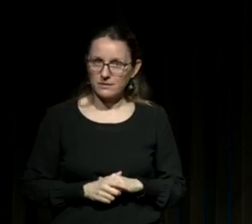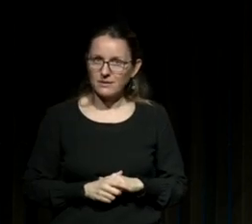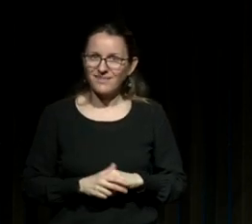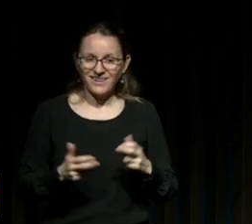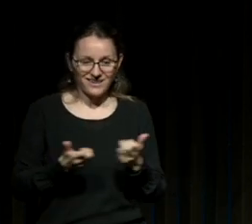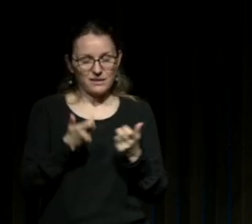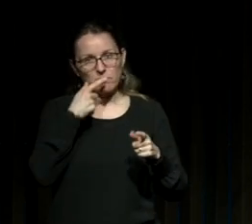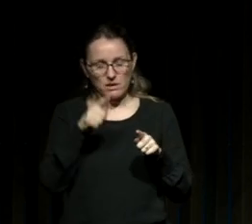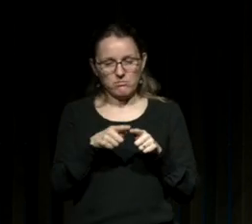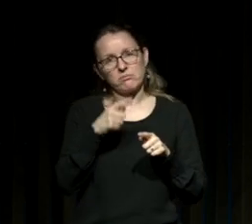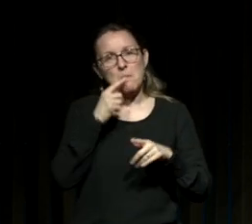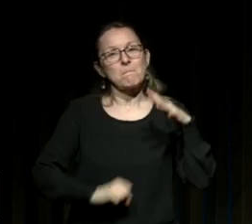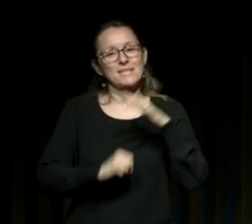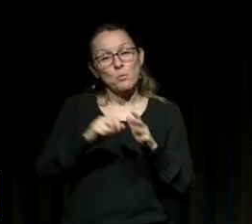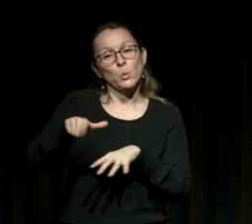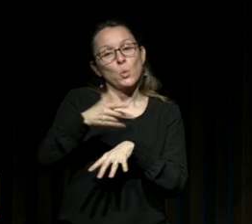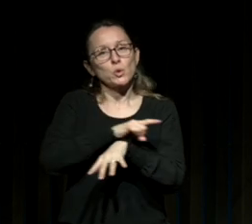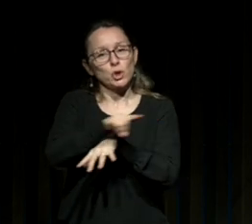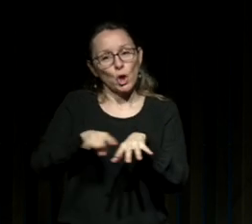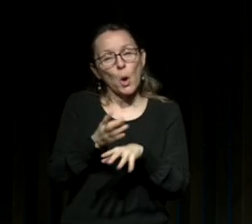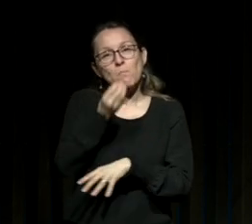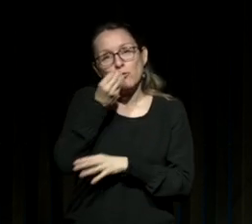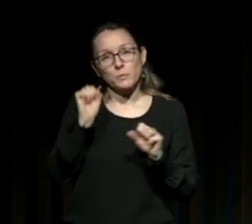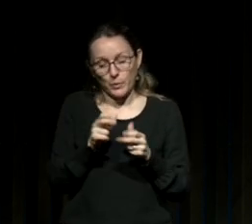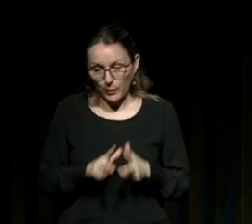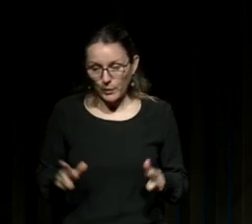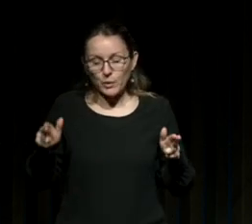une durée maximale de douze heures hier qu'à peu près quand on a commencé à manger à 8 heures le